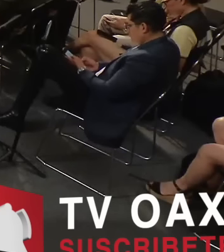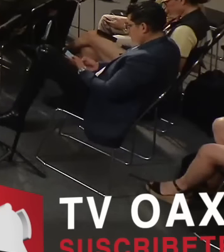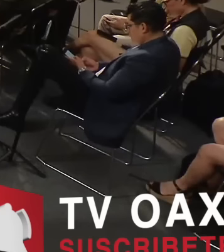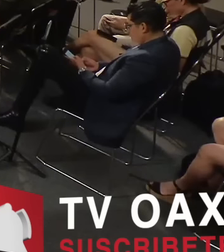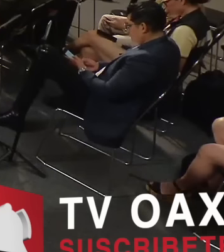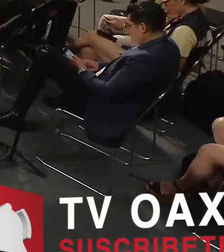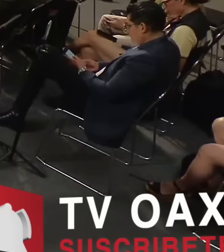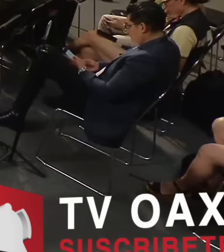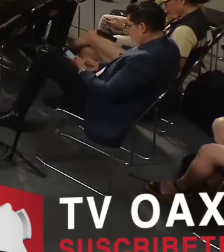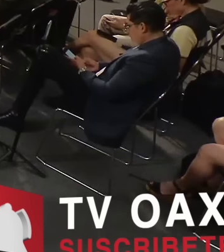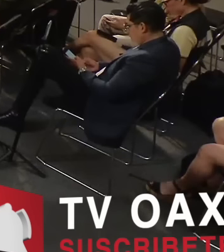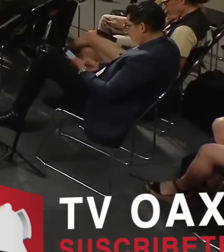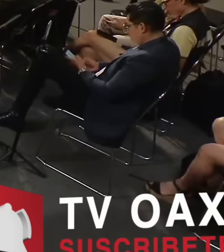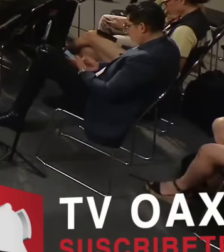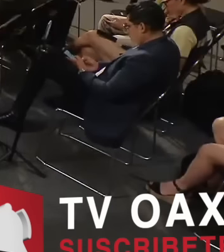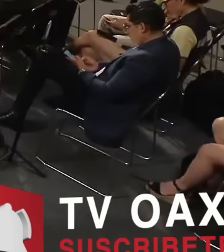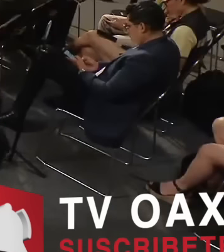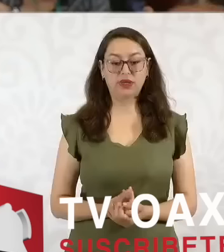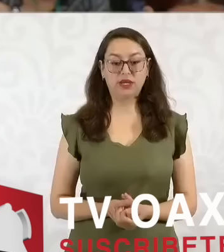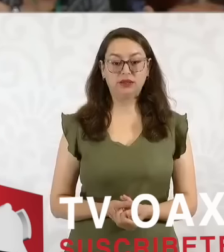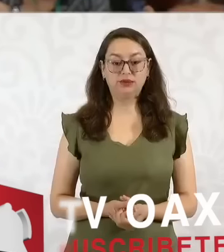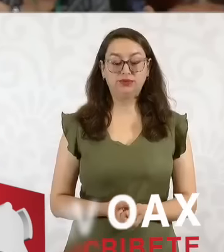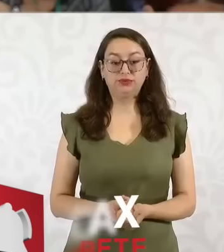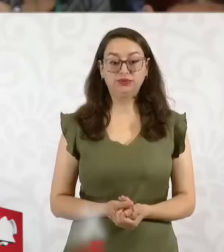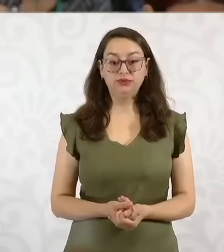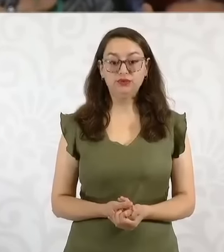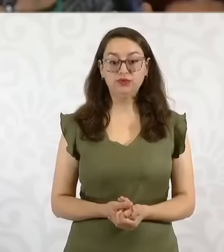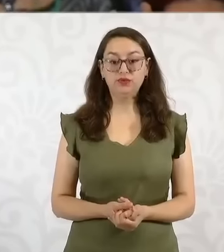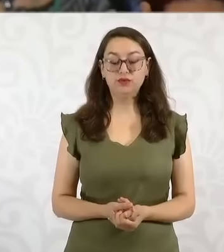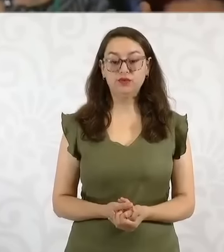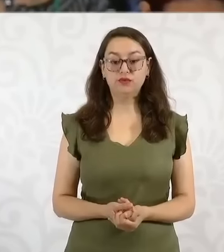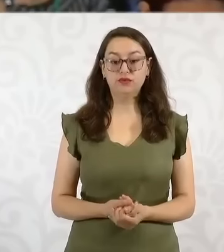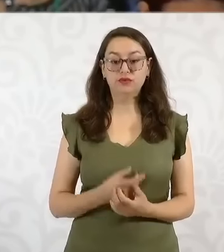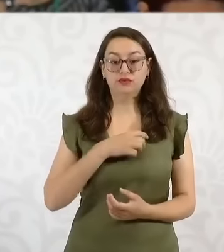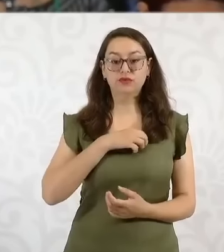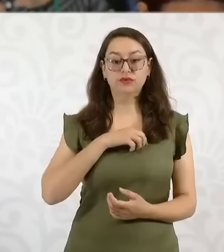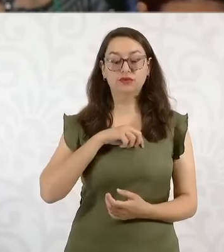la premisa de que cuidar también es producir. Considerando que el trabajo de cuidados pues